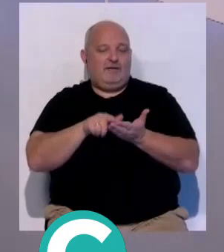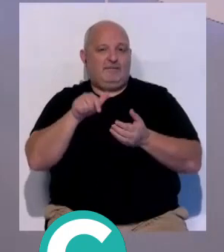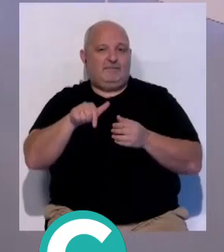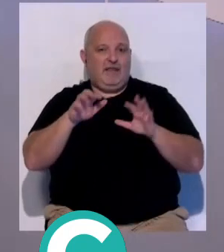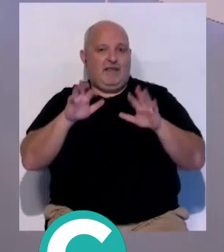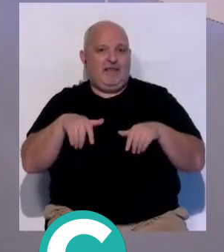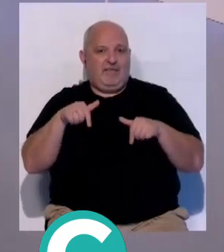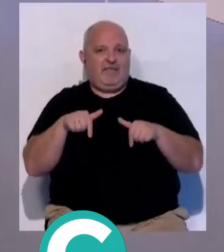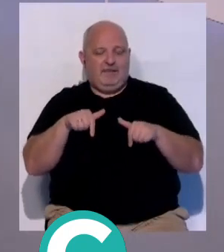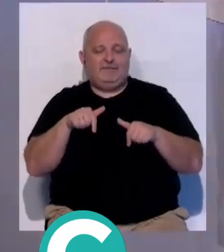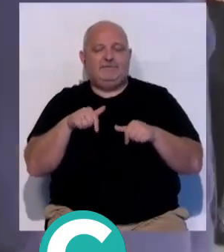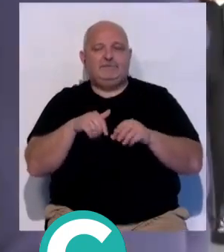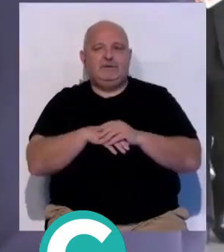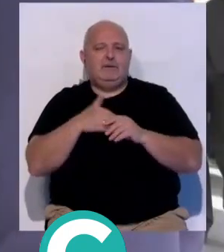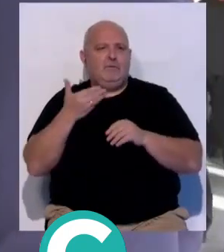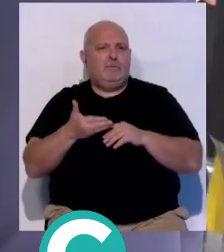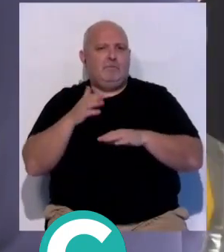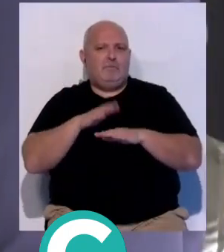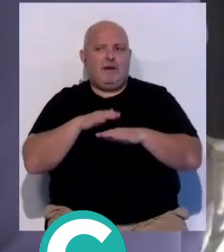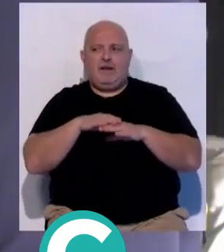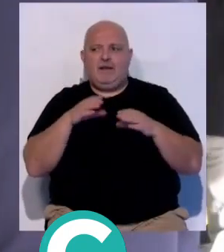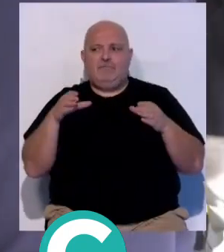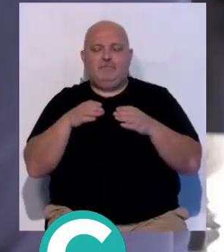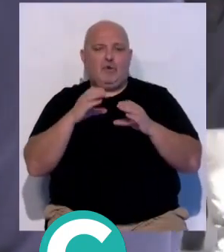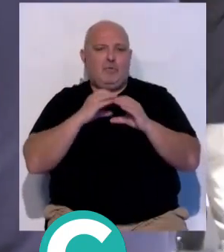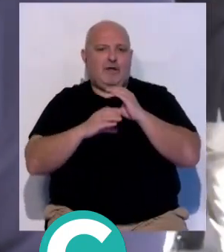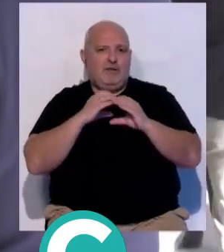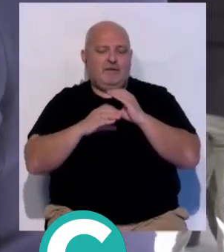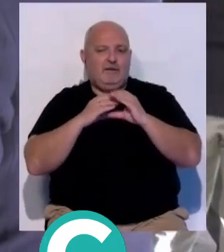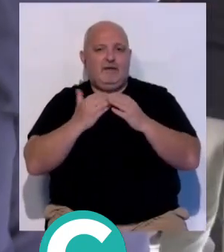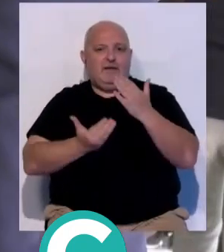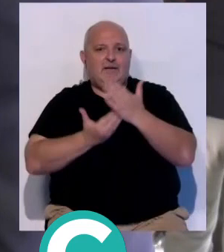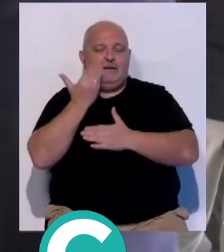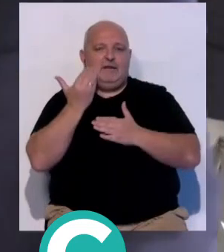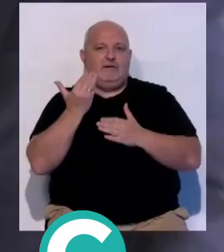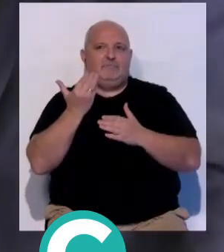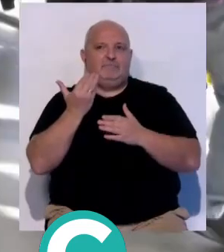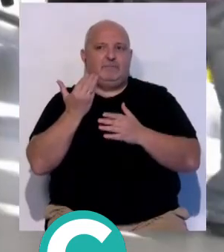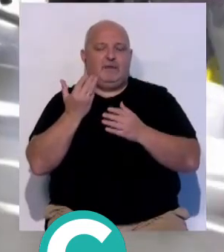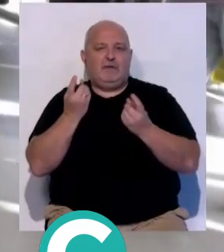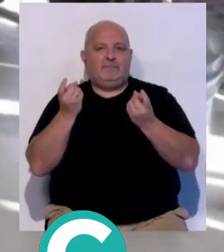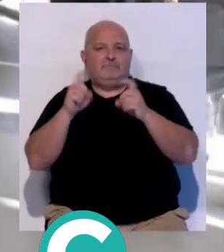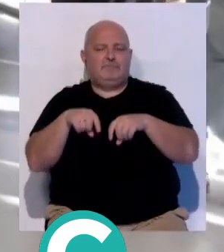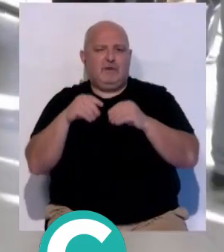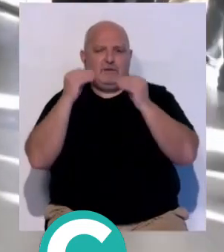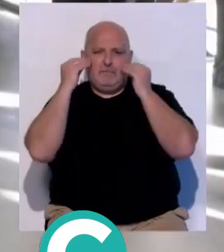Cádiz algo importantísimo para la comunicación esta mañana nos dimos cita muy tempranito a las